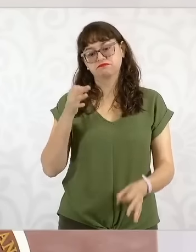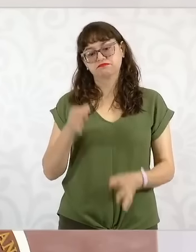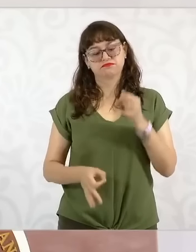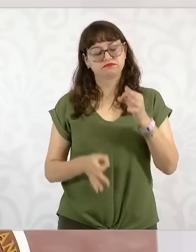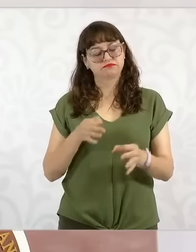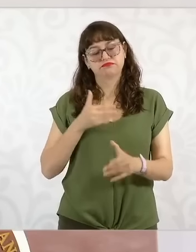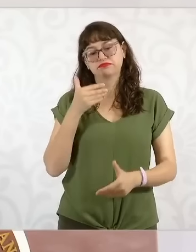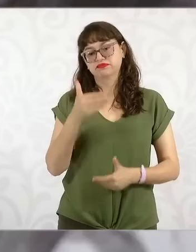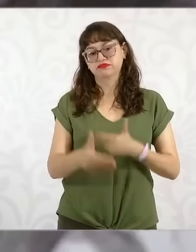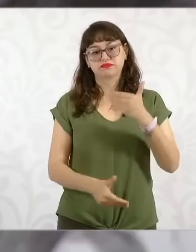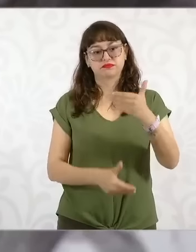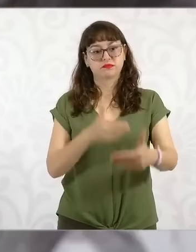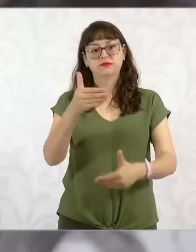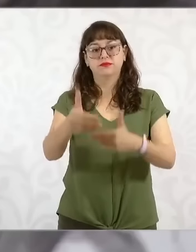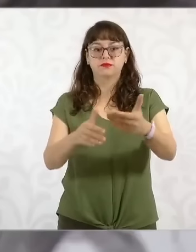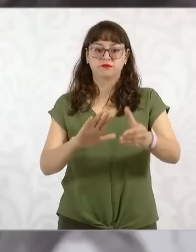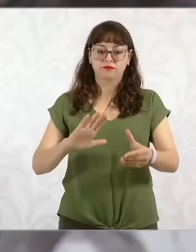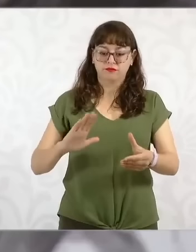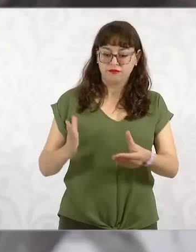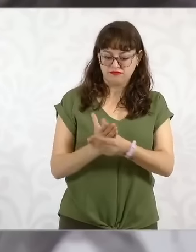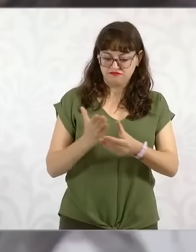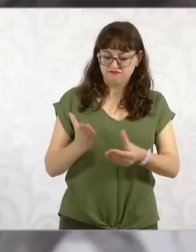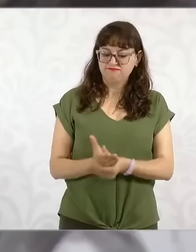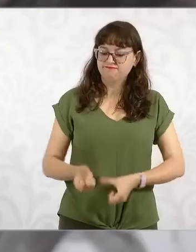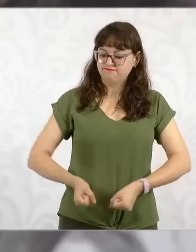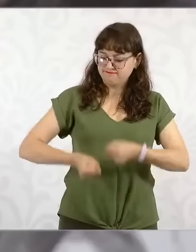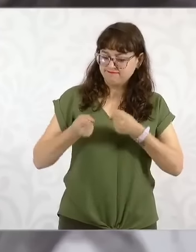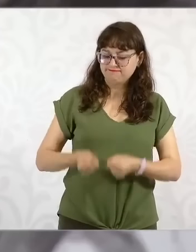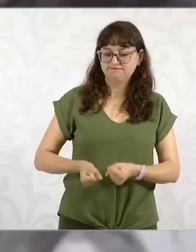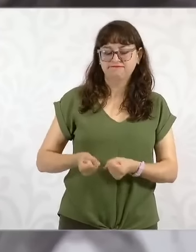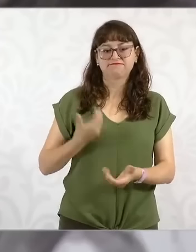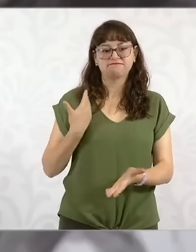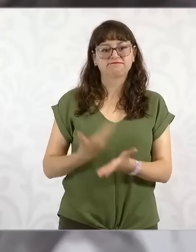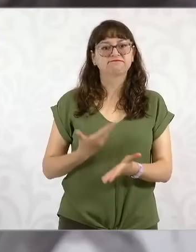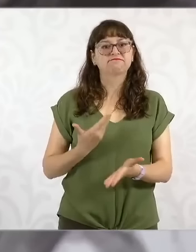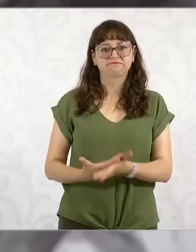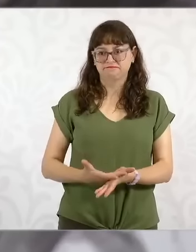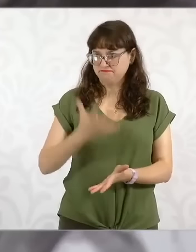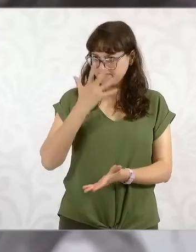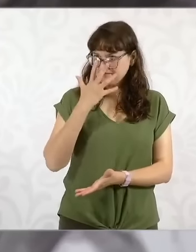penal con una carpeta de investigación sólida y con pruebas sumamente sólidas.